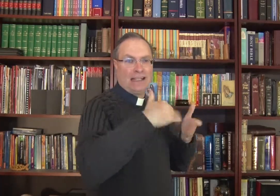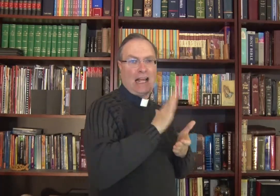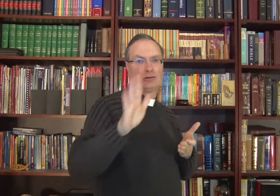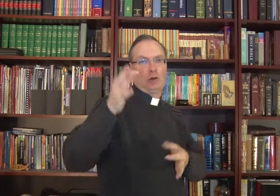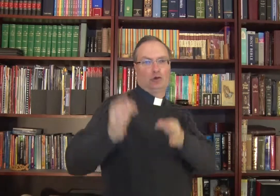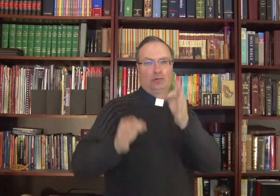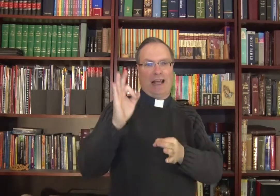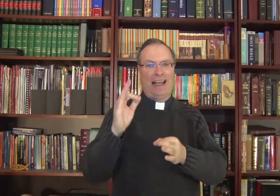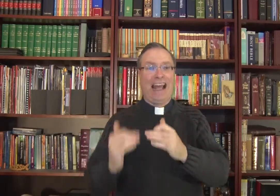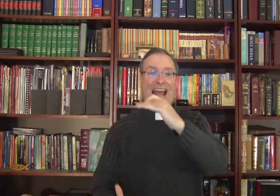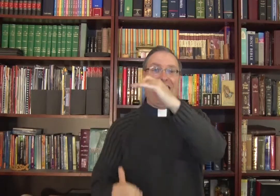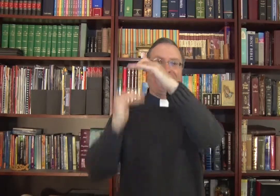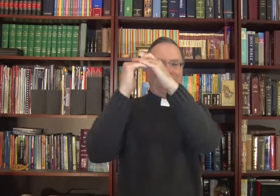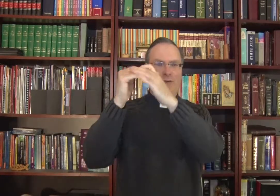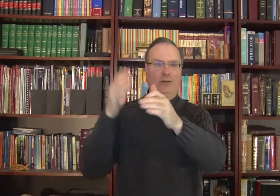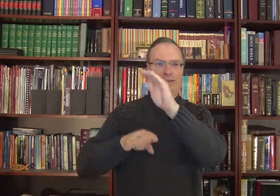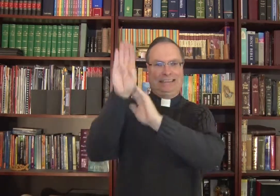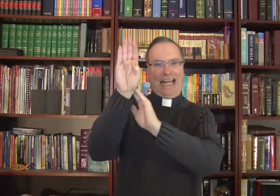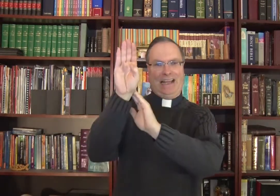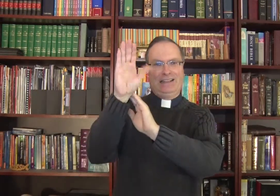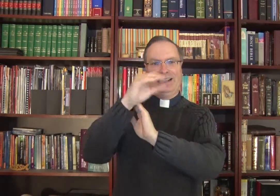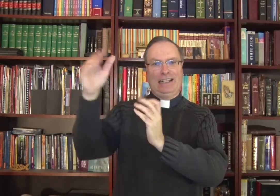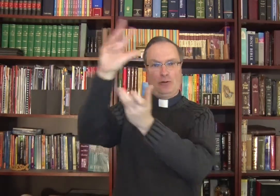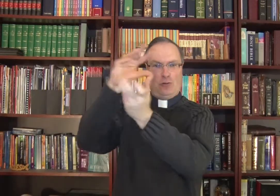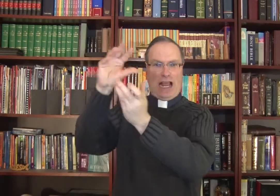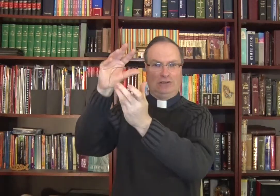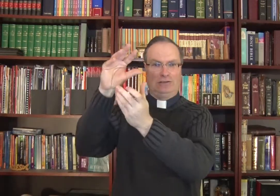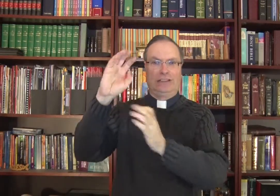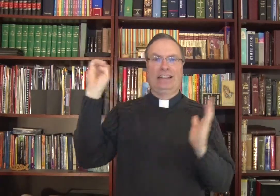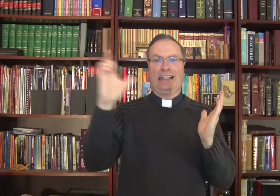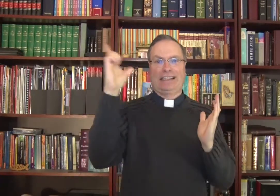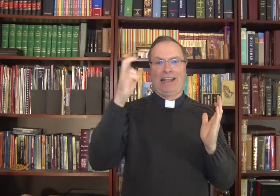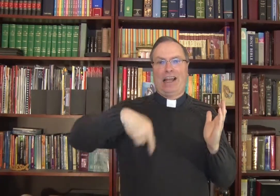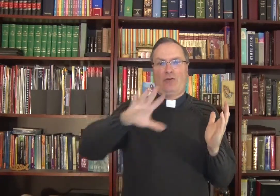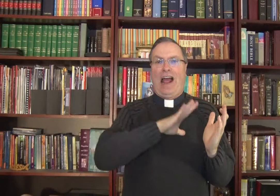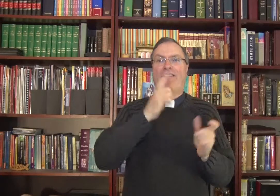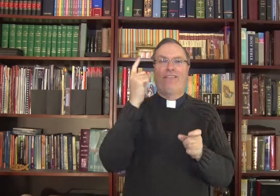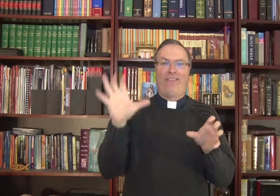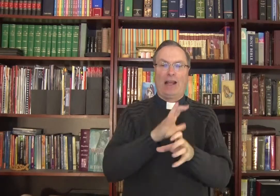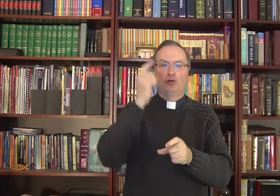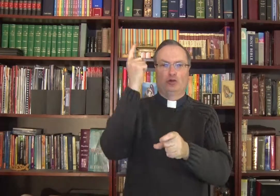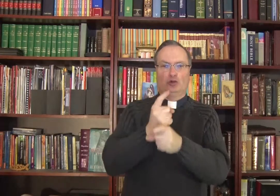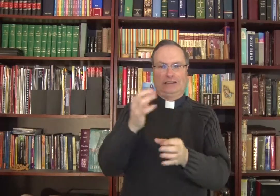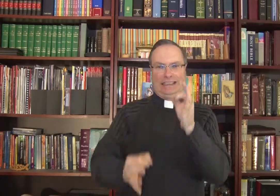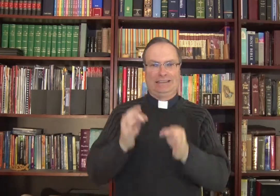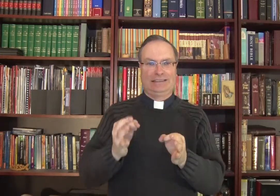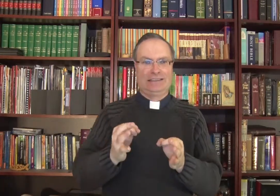car son jugement atteint le ciel et les nuages. L'Éternel nous a fait justice.